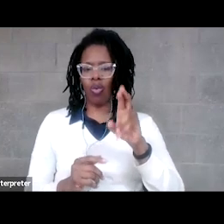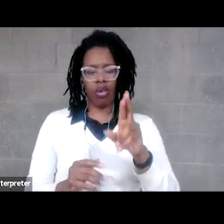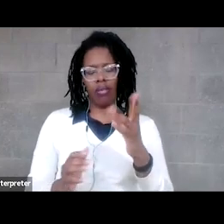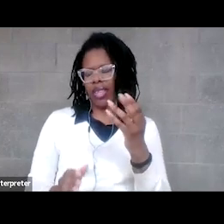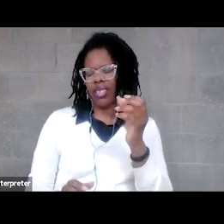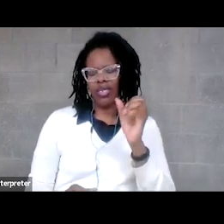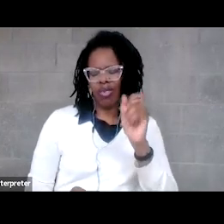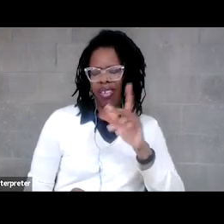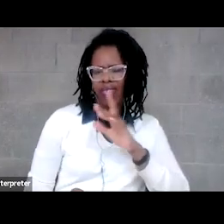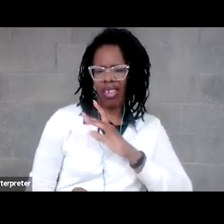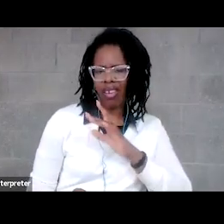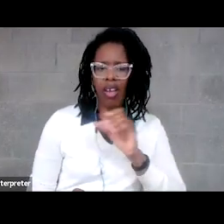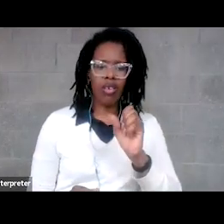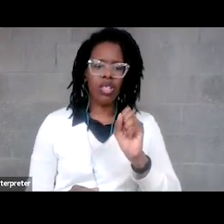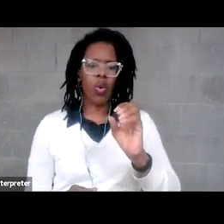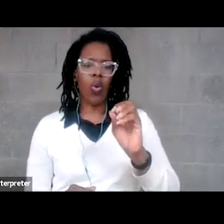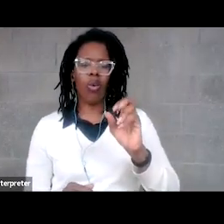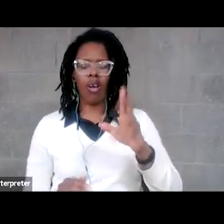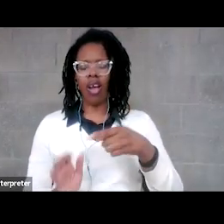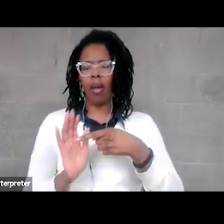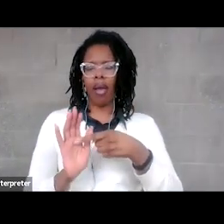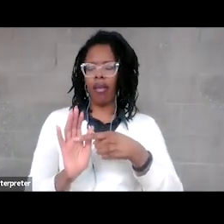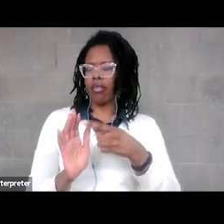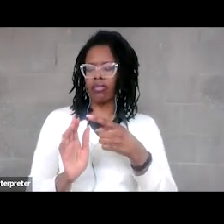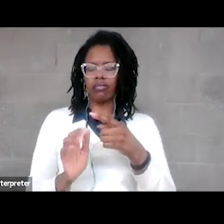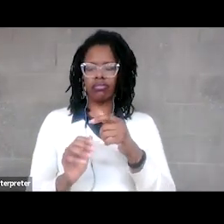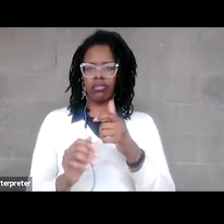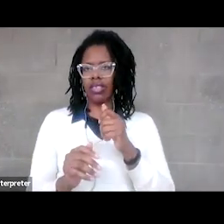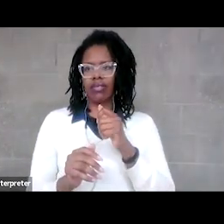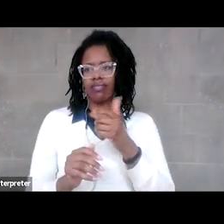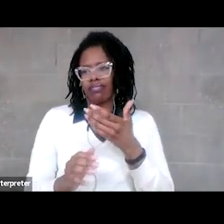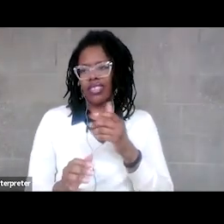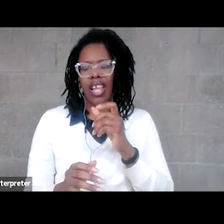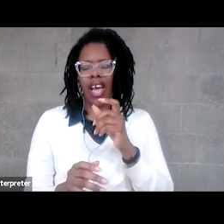para desarrollar una solicitud completa de SSI o SSDI. No es un tipo de solicitud